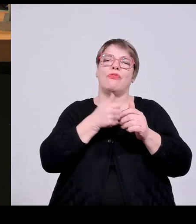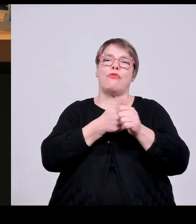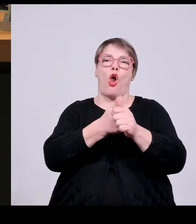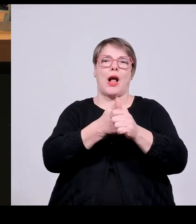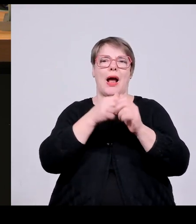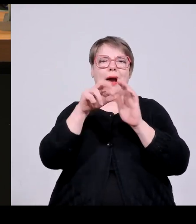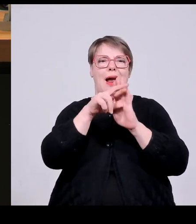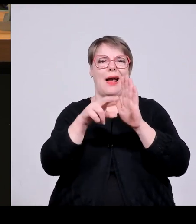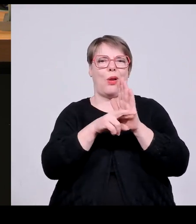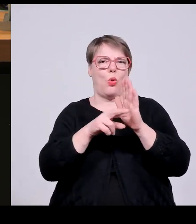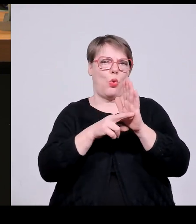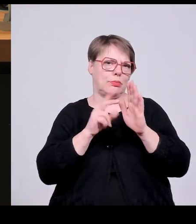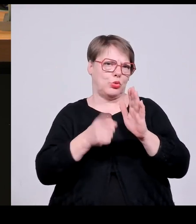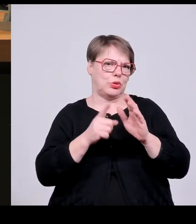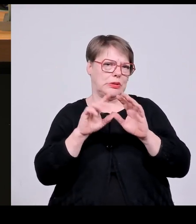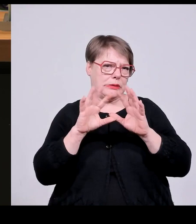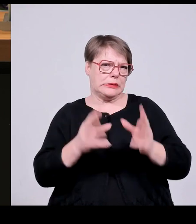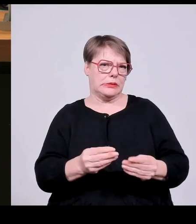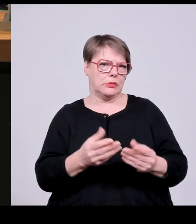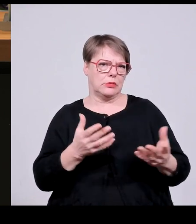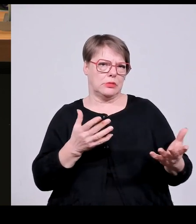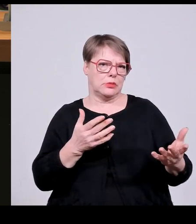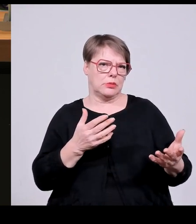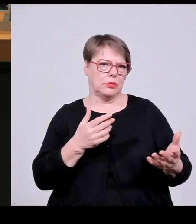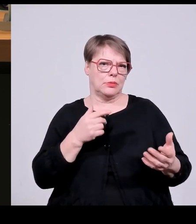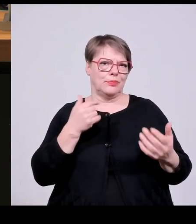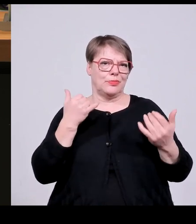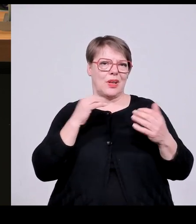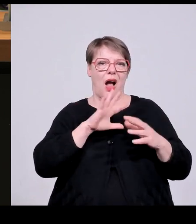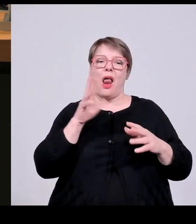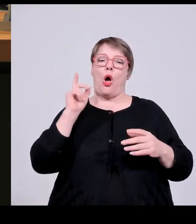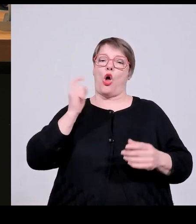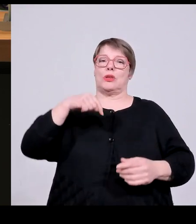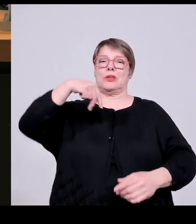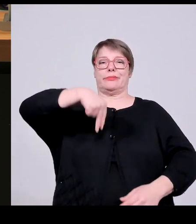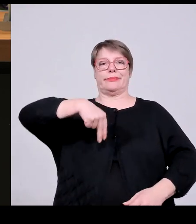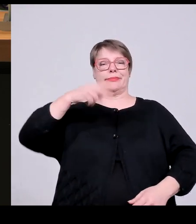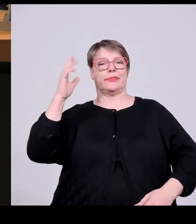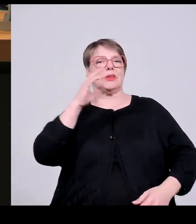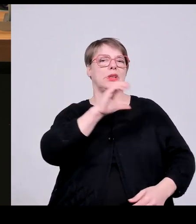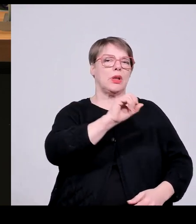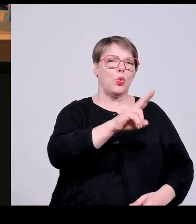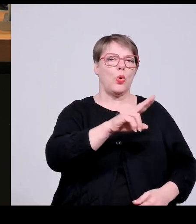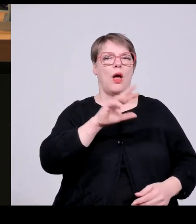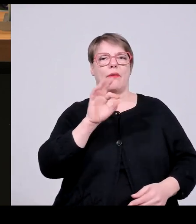schützen. Das ist eine Frage der sozialen und ökologischen Raumverteilung. Wir müssen ran, auch an die privaten Flächen.